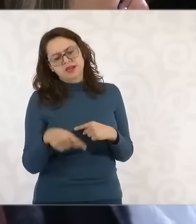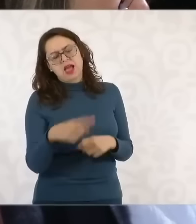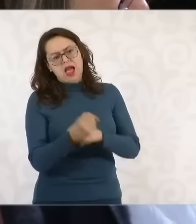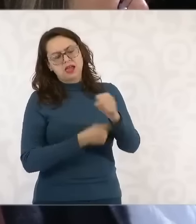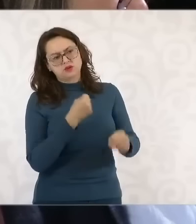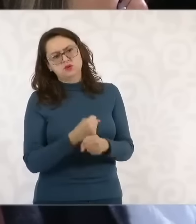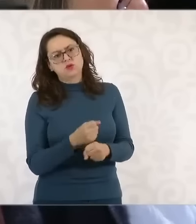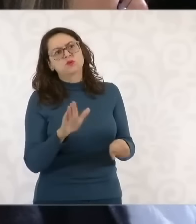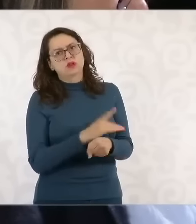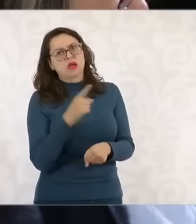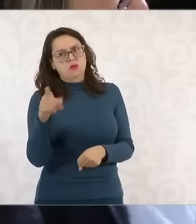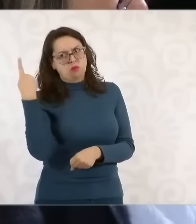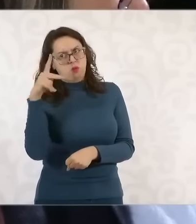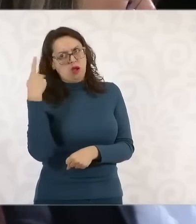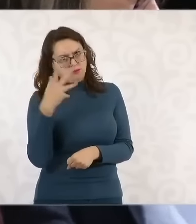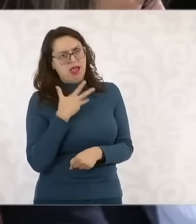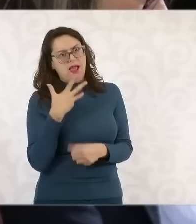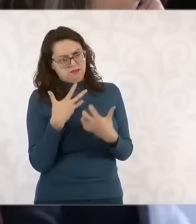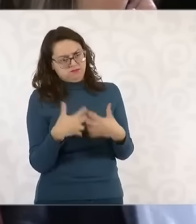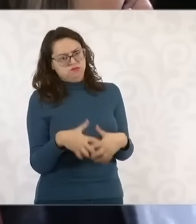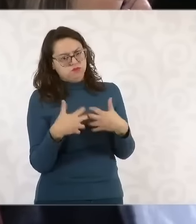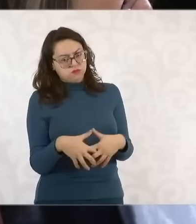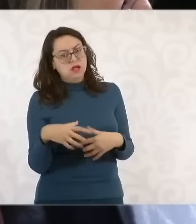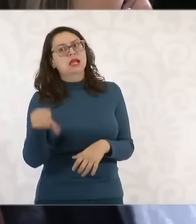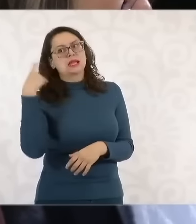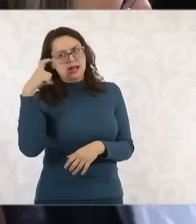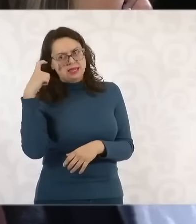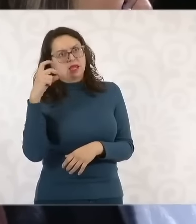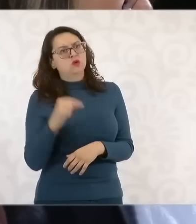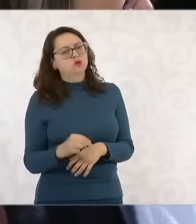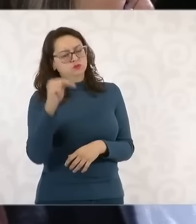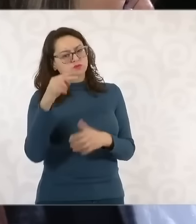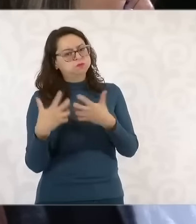industria automotriz. Eh, Querétaro, varios estados del norte. ¿Qué panorama hay respecto